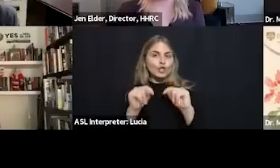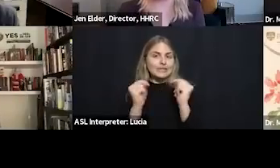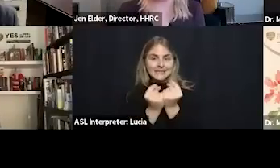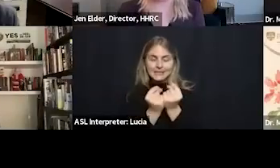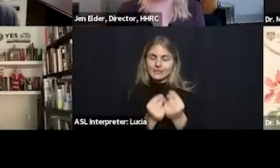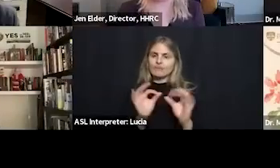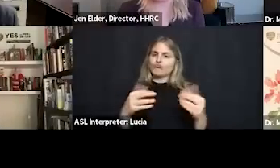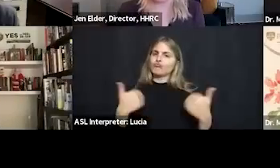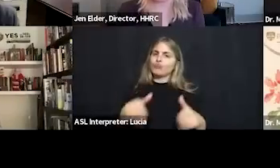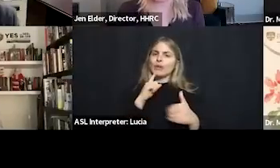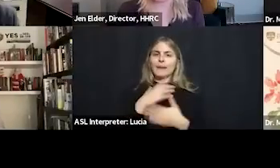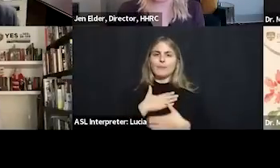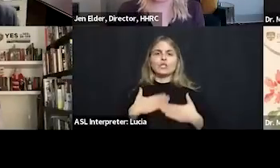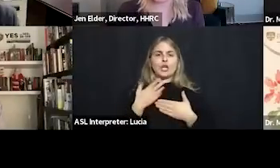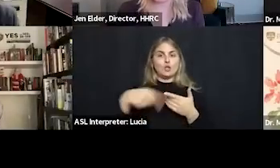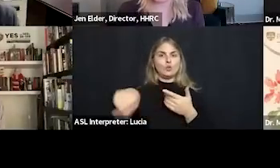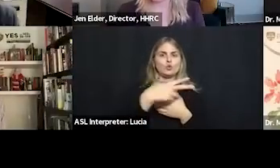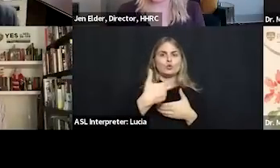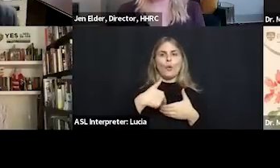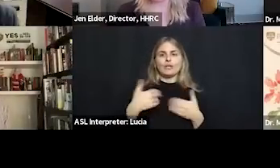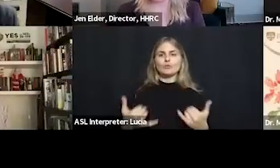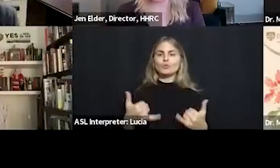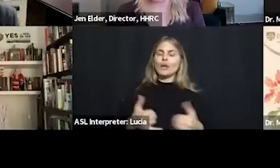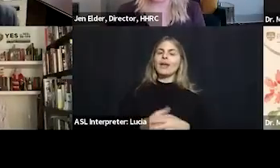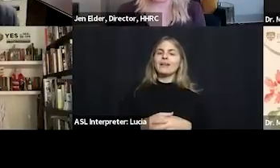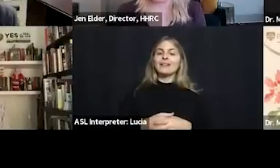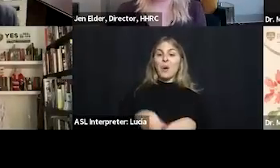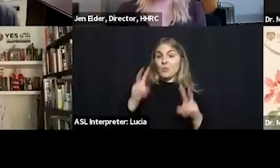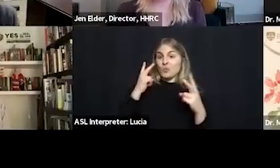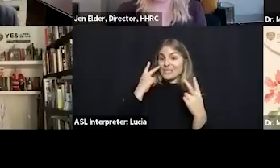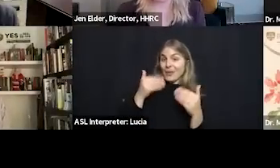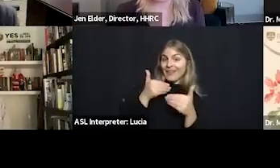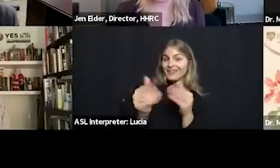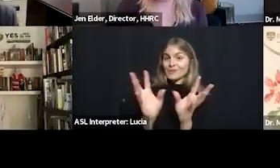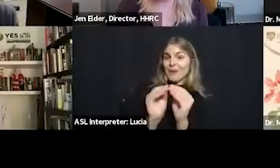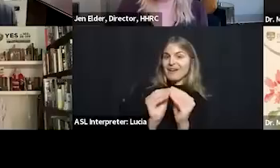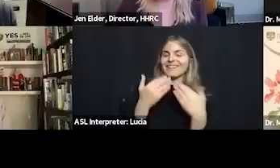Realmente apreciamos que todos se hayan unido a nosotros hoy y nos veremos en el próximo webinario. Muchas gracias.